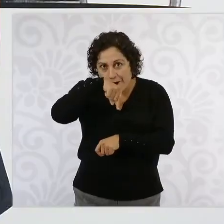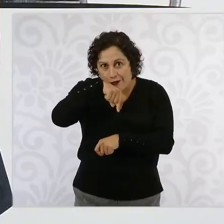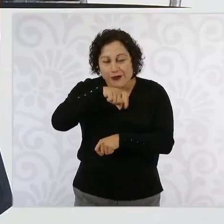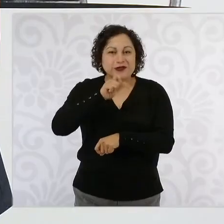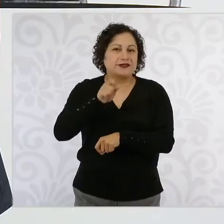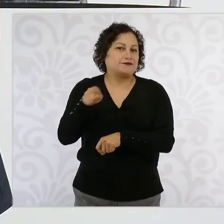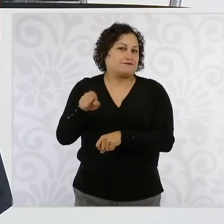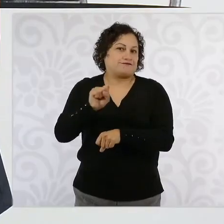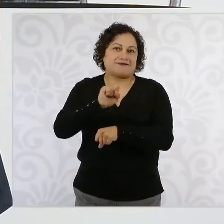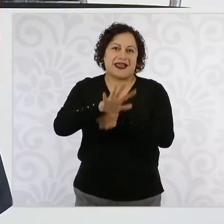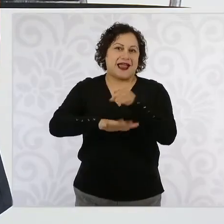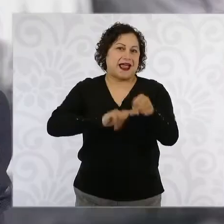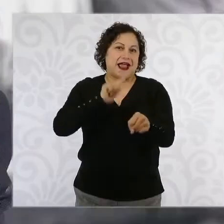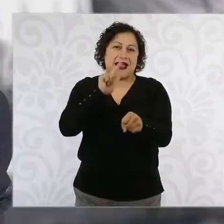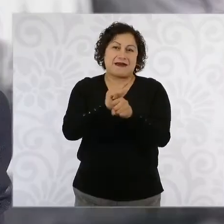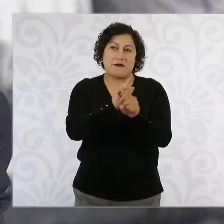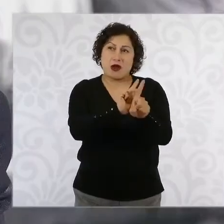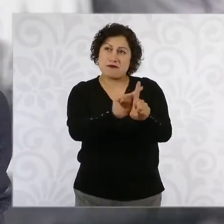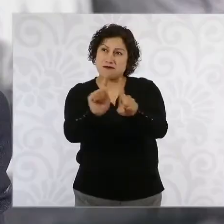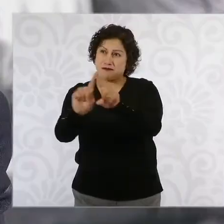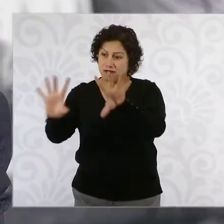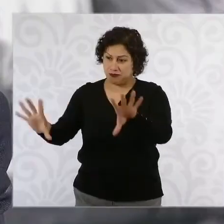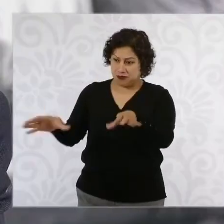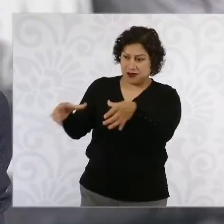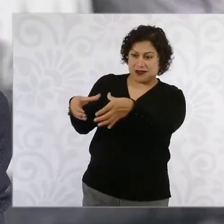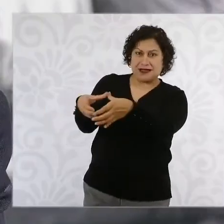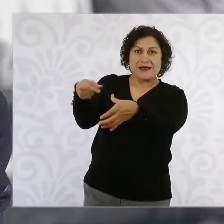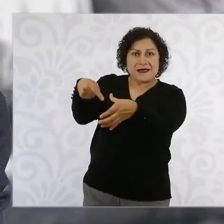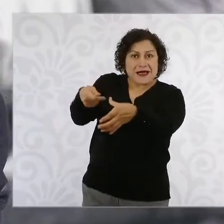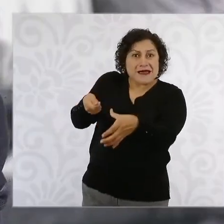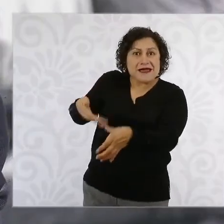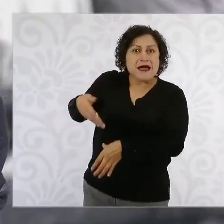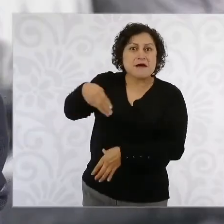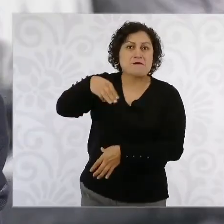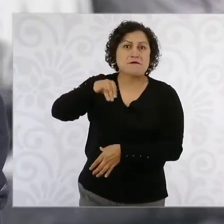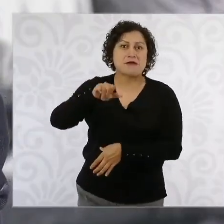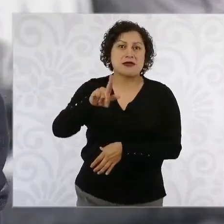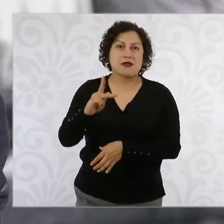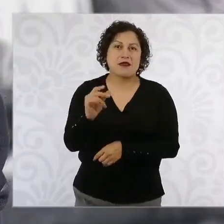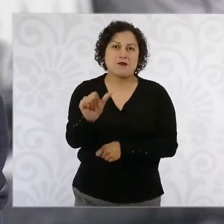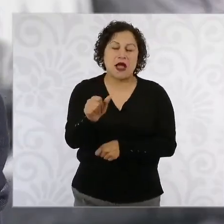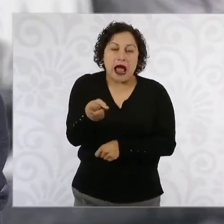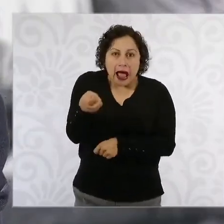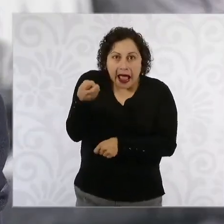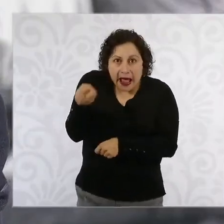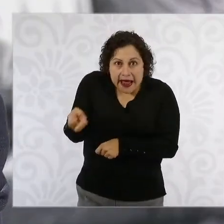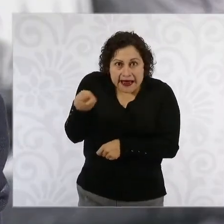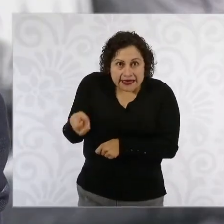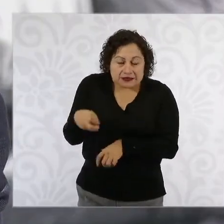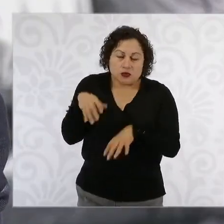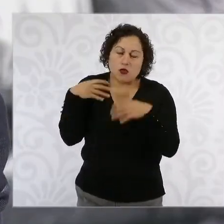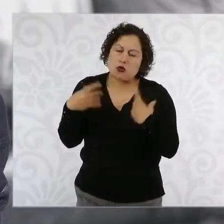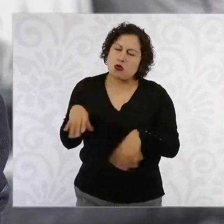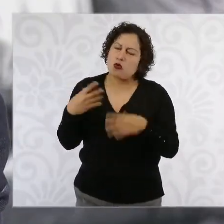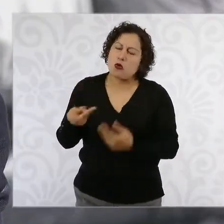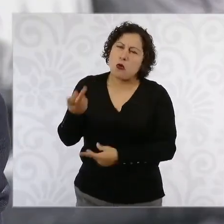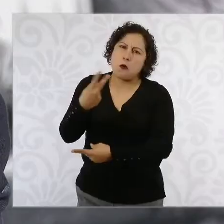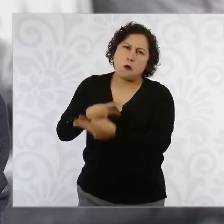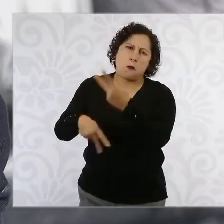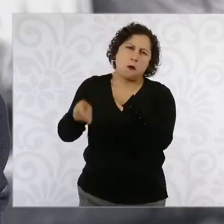este policultivo que se llama milpa la milpa le ha dado al mundo más del 15% de los alimentos